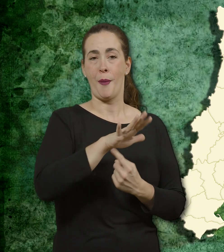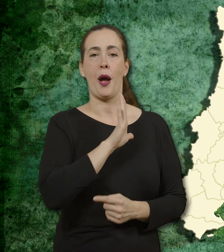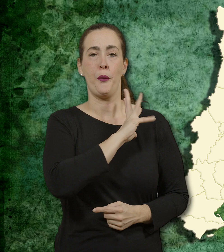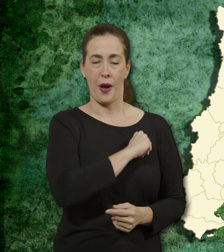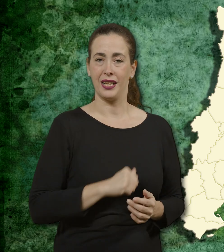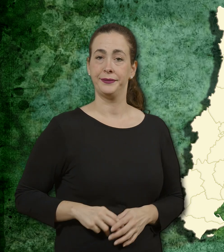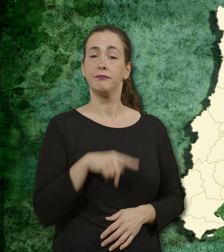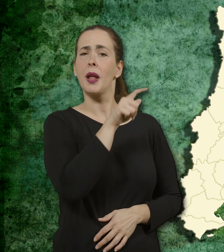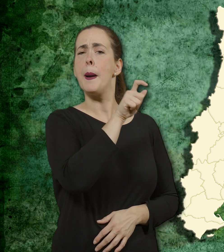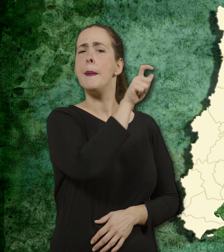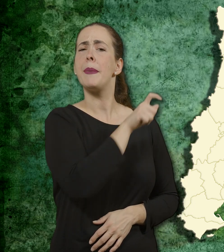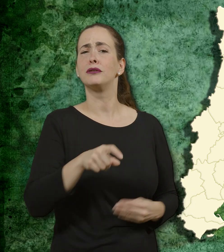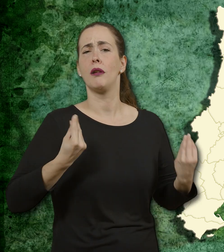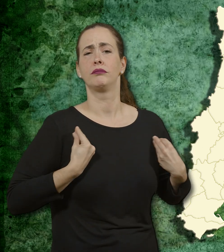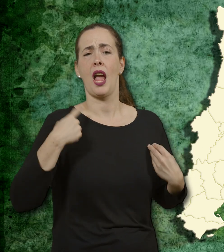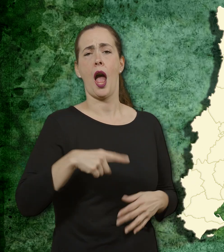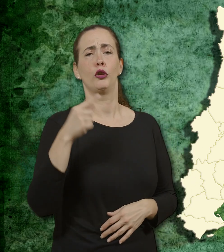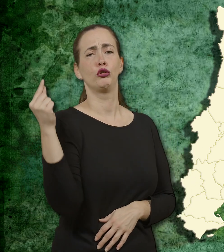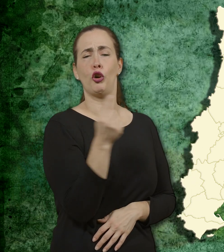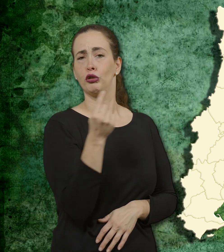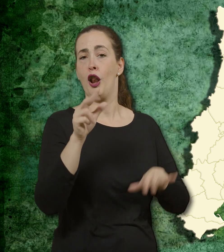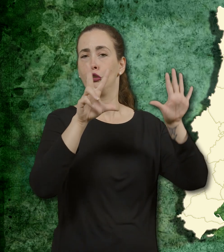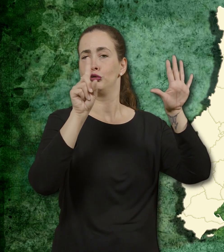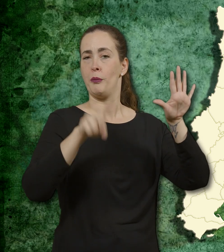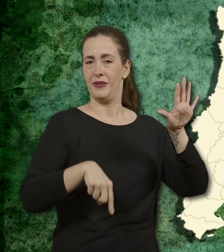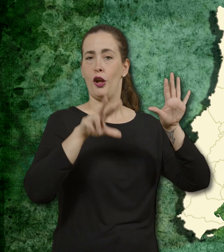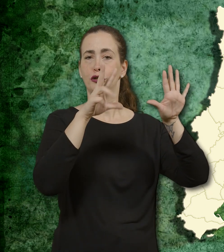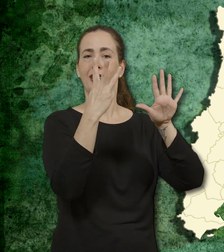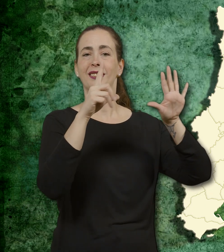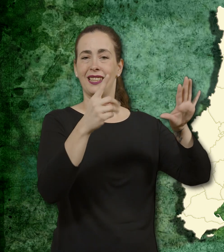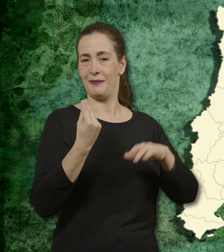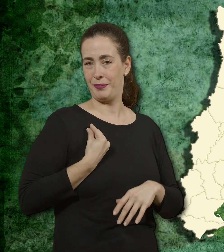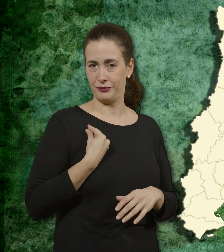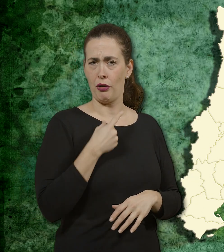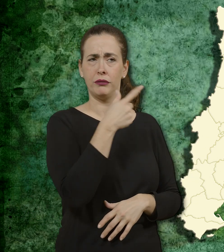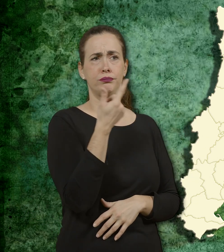Comarca: Bages. Població: 8.837 habitants